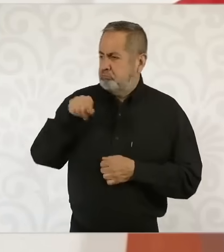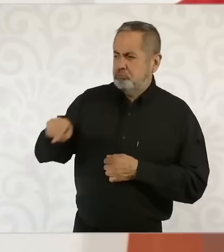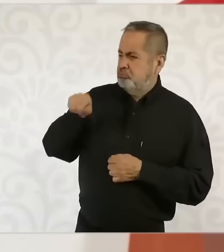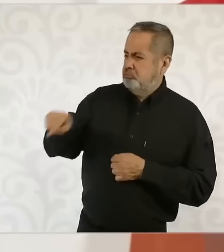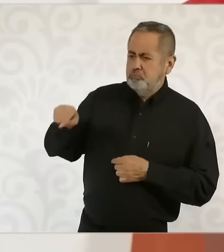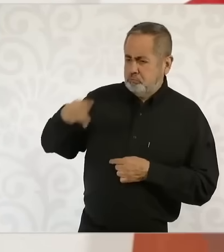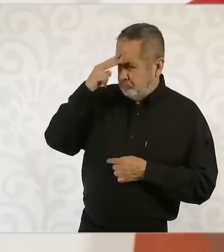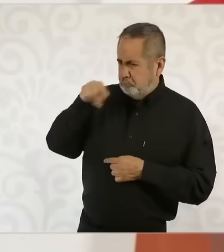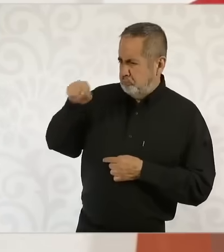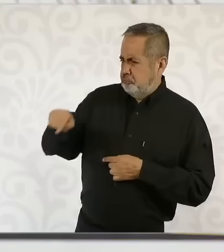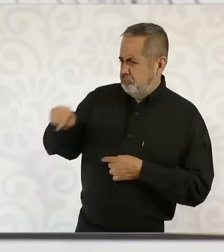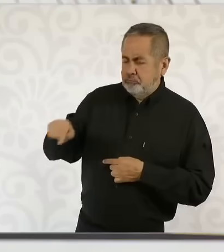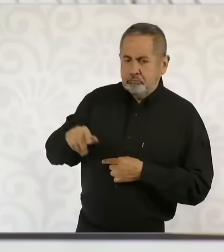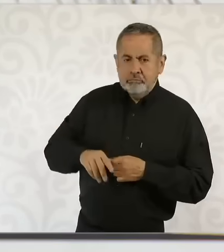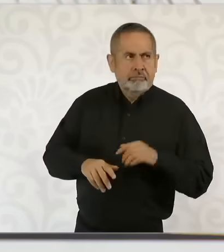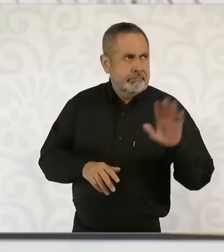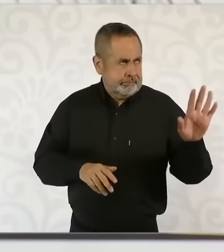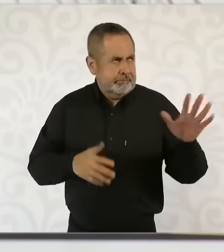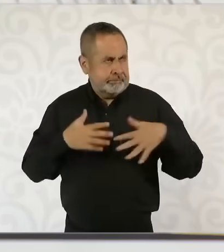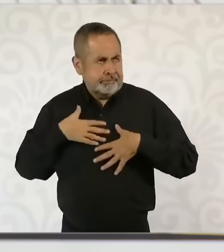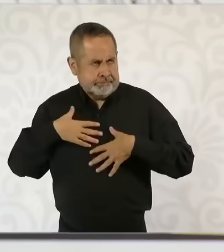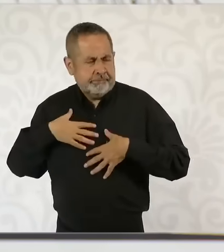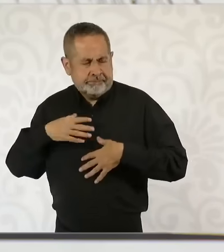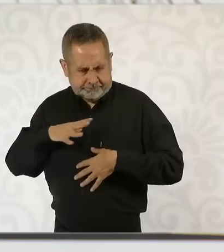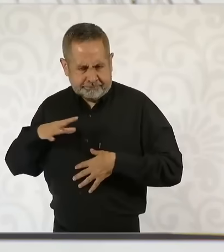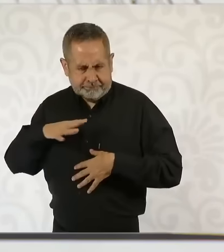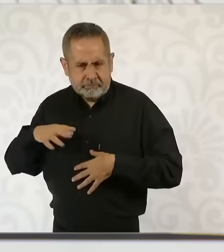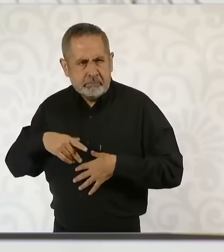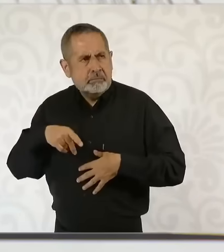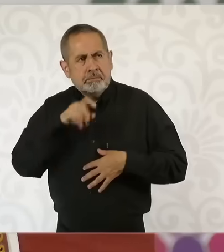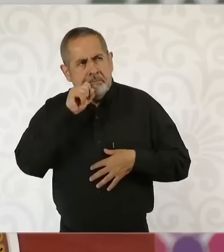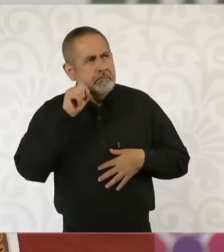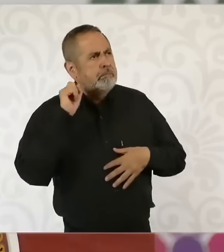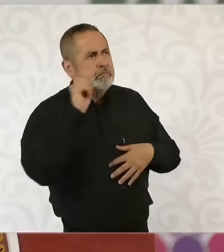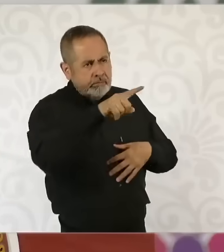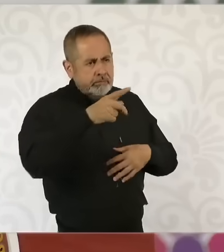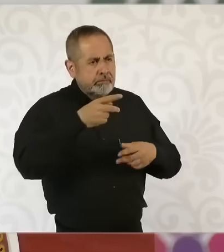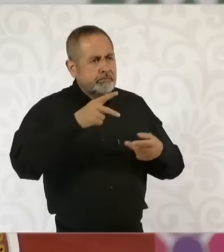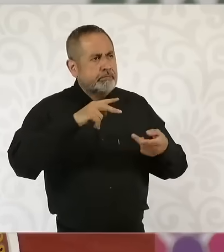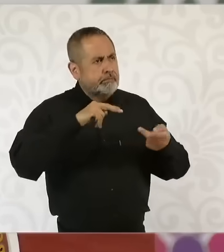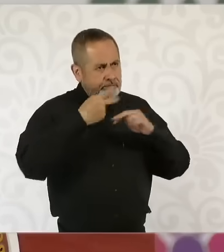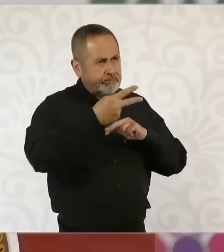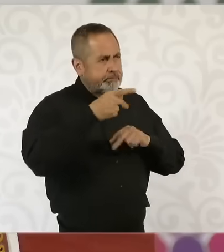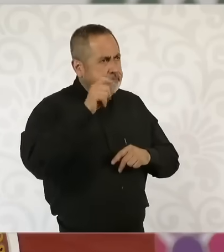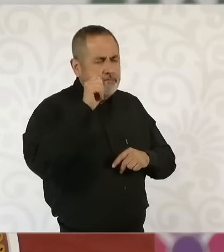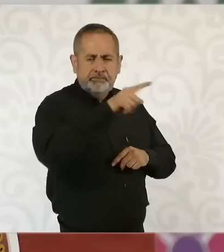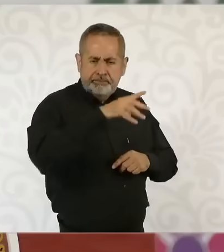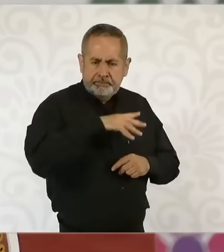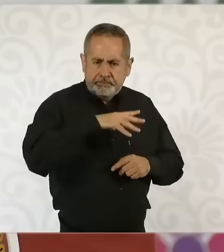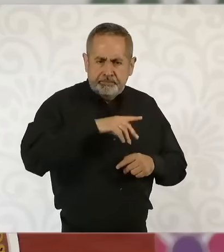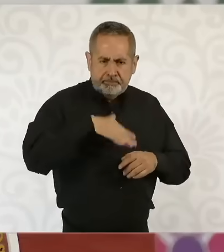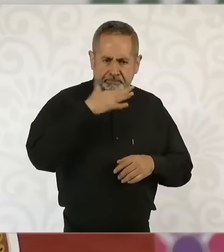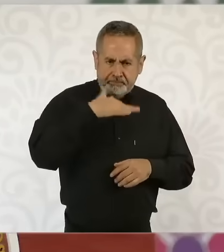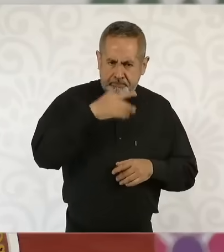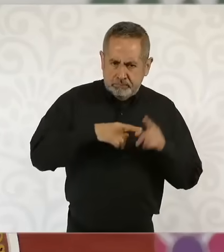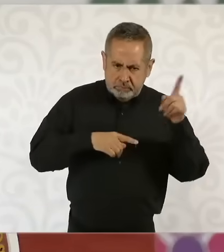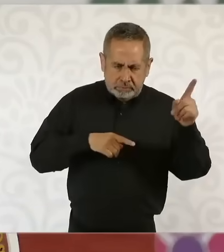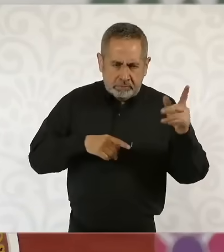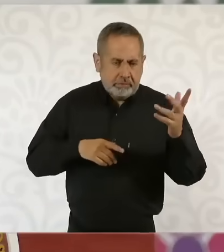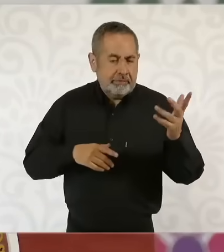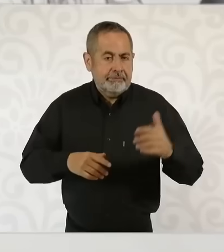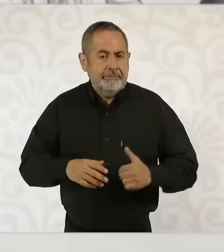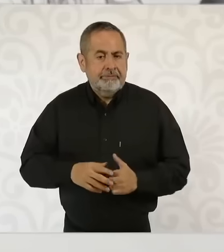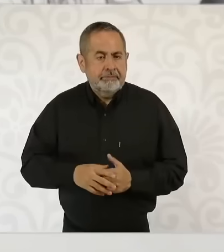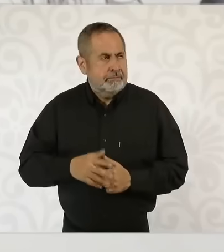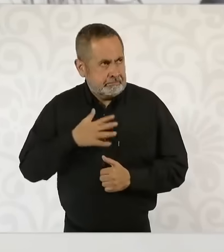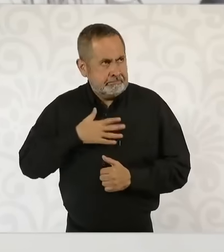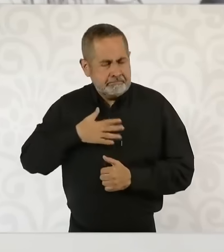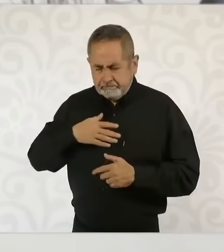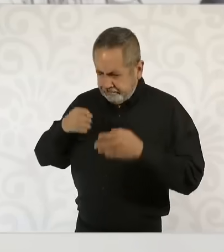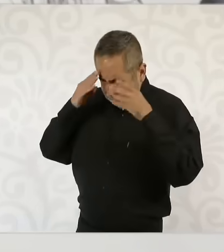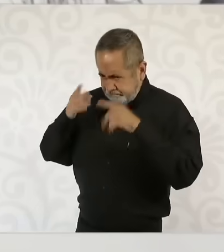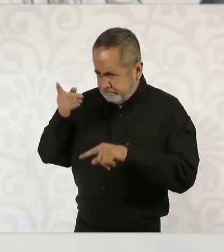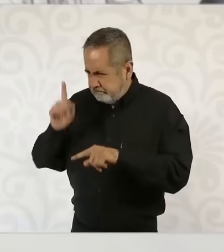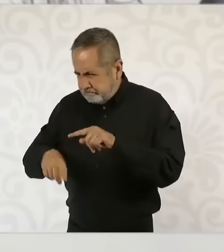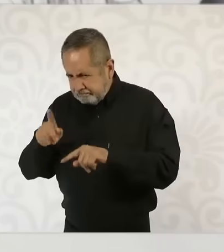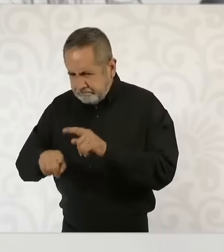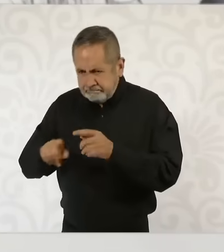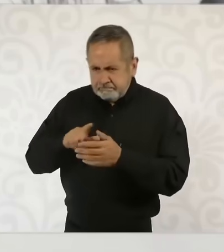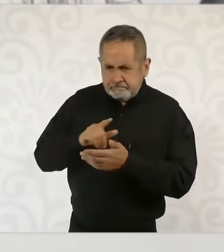y siempre hemos dicho, nosotros nos encargamos y trabajamos para eh que no haya delincuencia